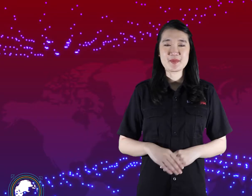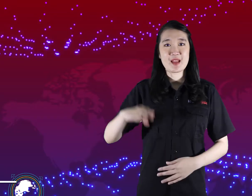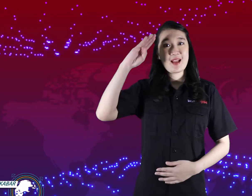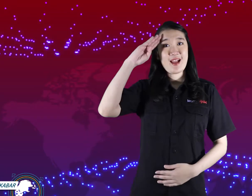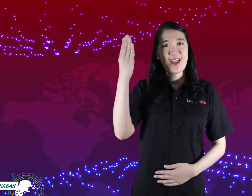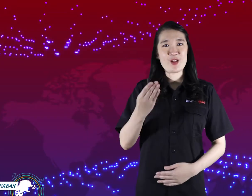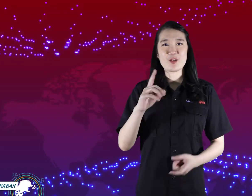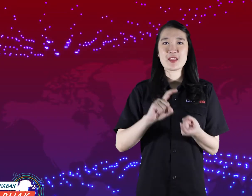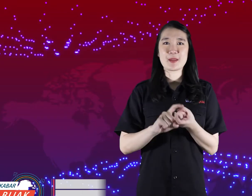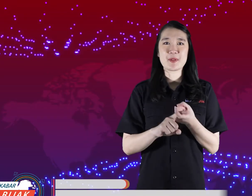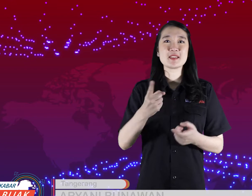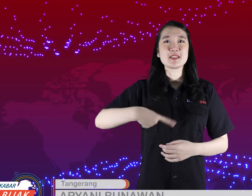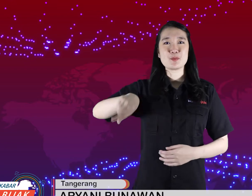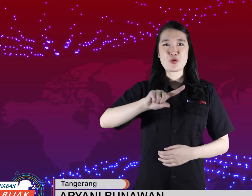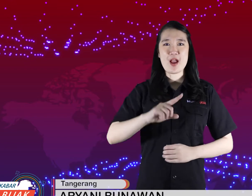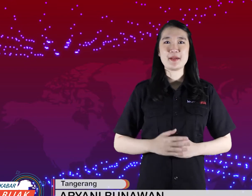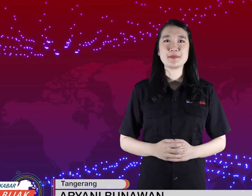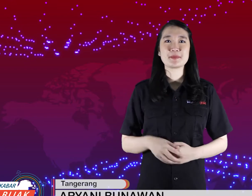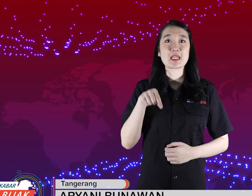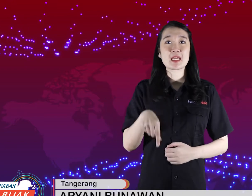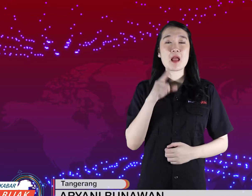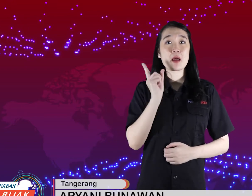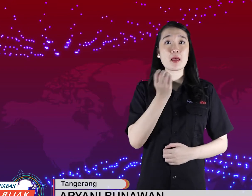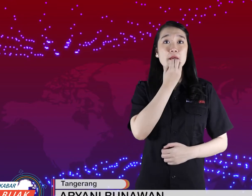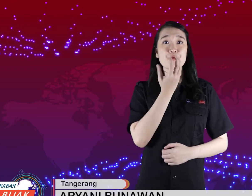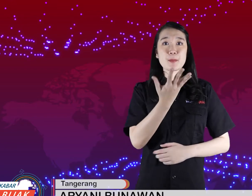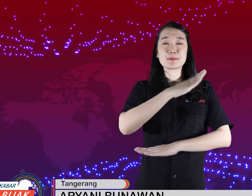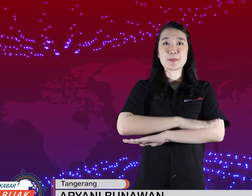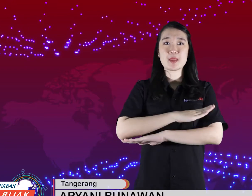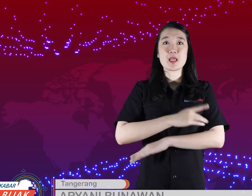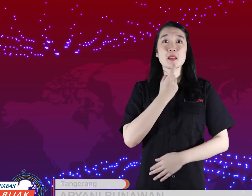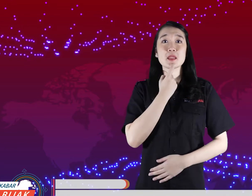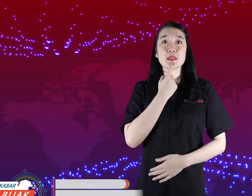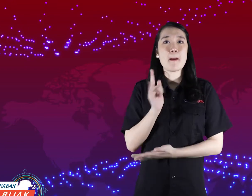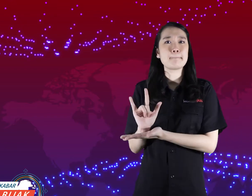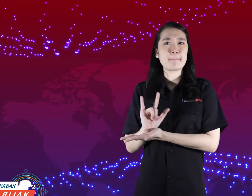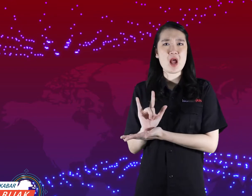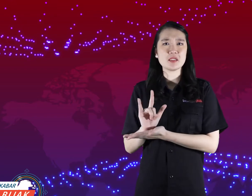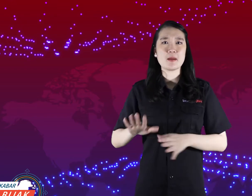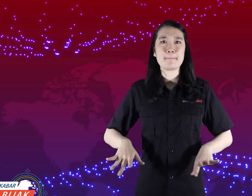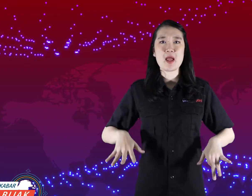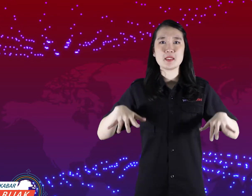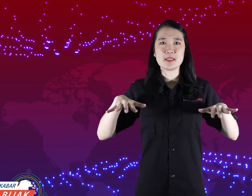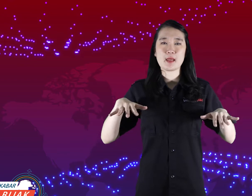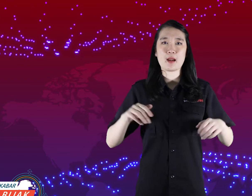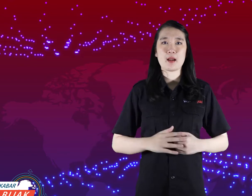Halo teman-teman semua. Hari ini ada informasi berita tentang banjir di Bekasi.